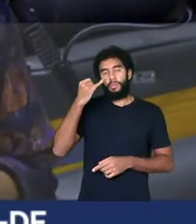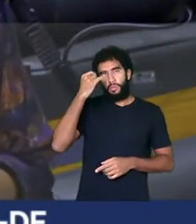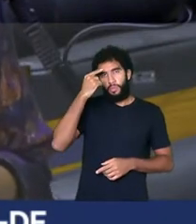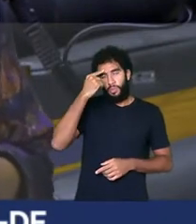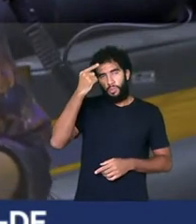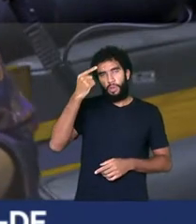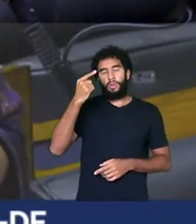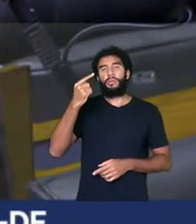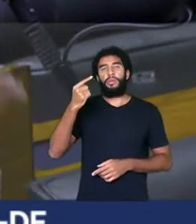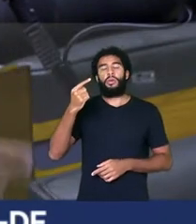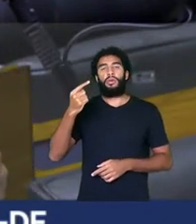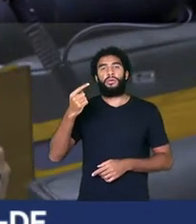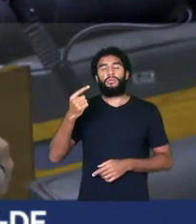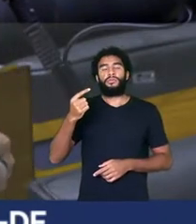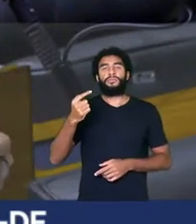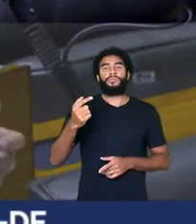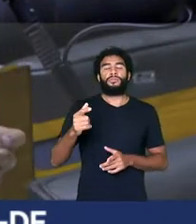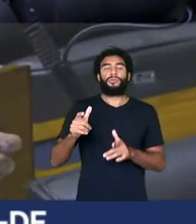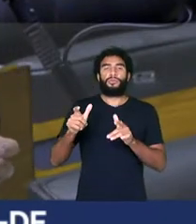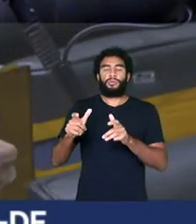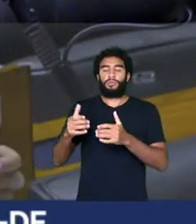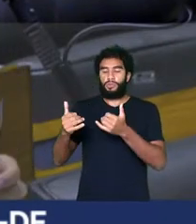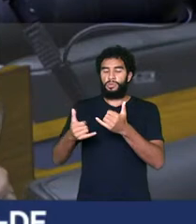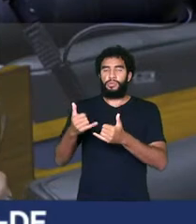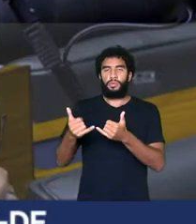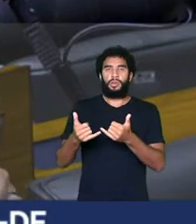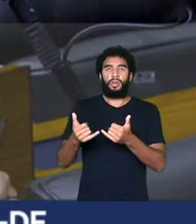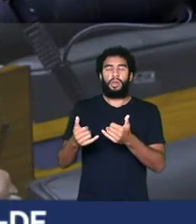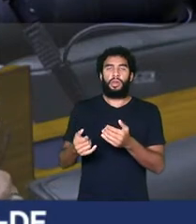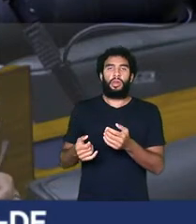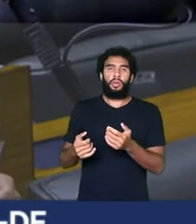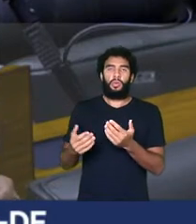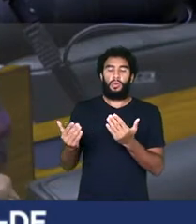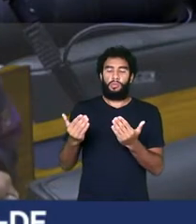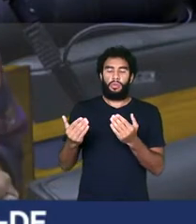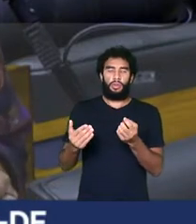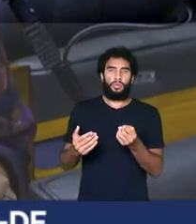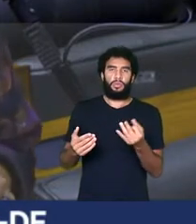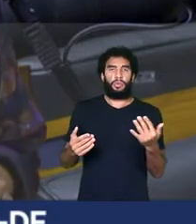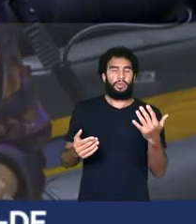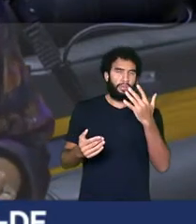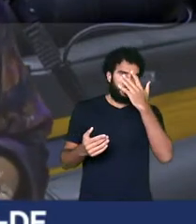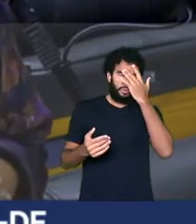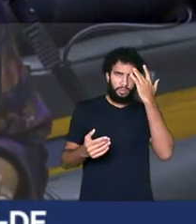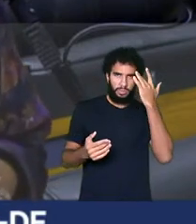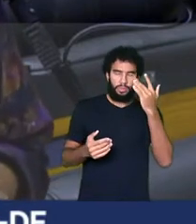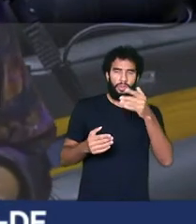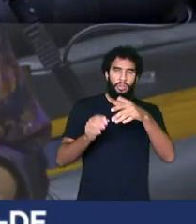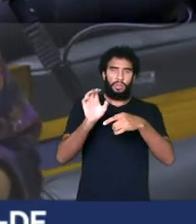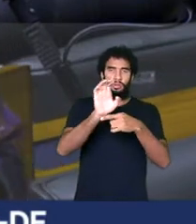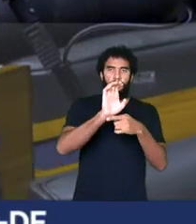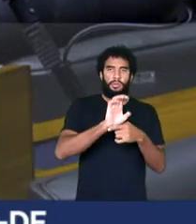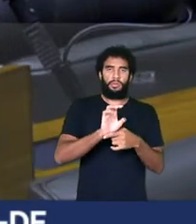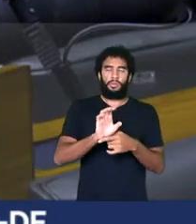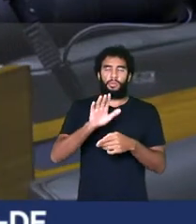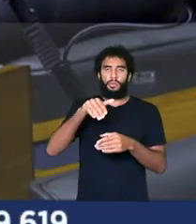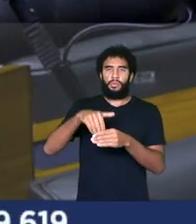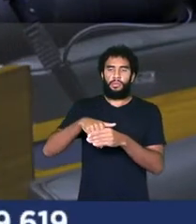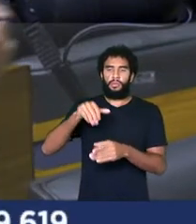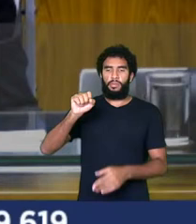ESTABELECE A VEDAÇÃO A MONOPÓLIO E A LÓGICA DE EXISTÊNCIA DO CASSINO, PROPORCIONL AO NÚMERO DE HABITANTES DE CADA UMA DAS UNIDADES DA FEDERAÇÃO. A